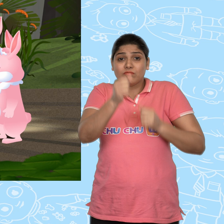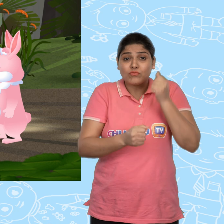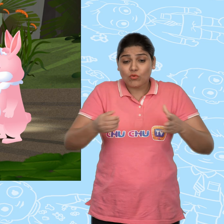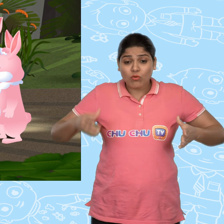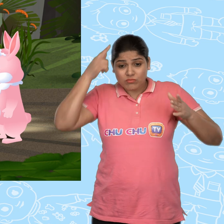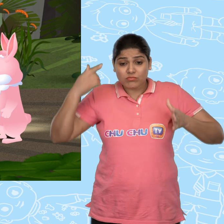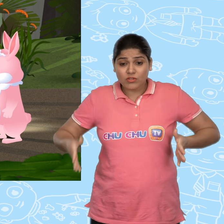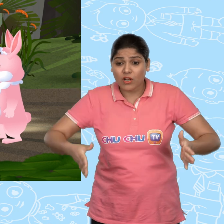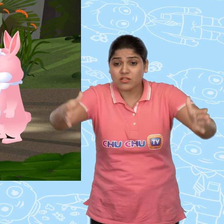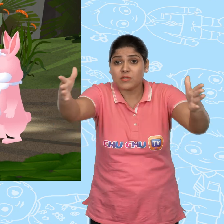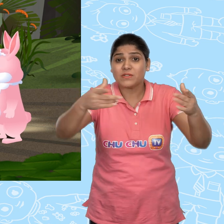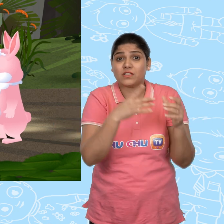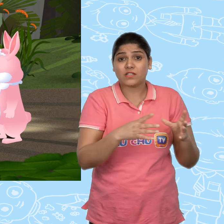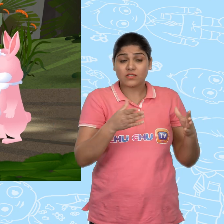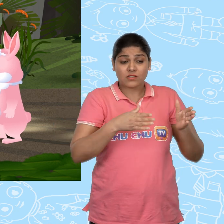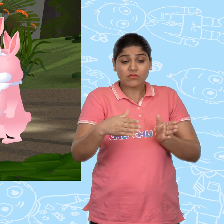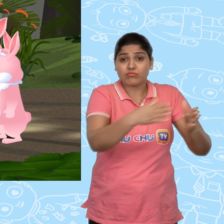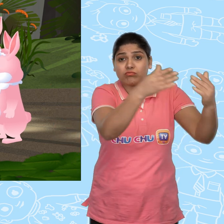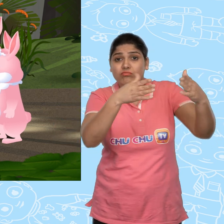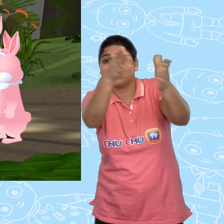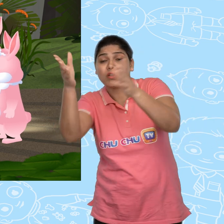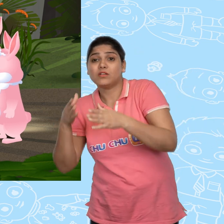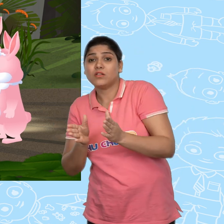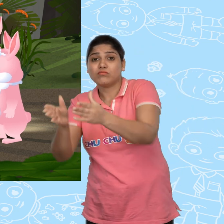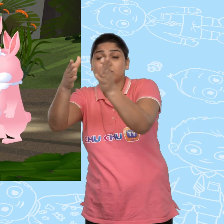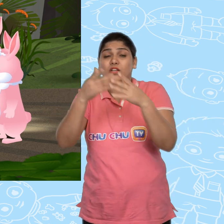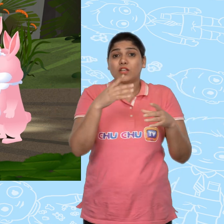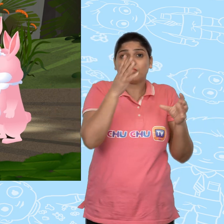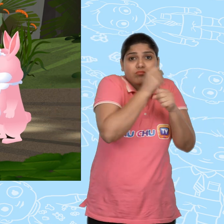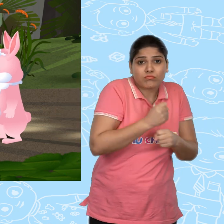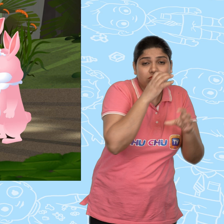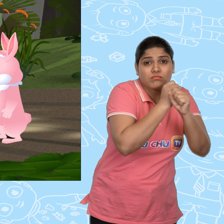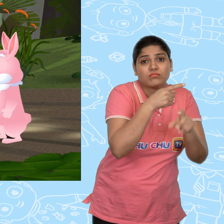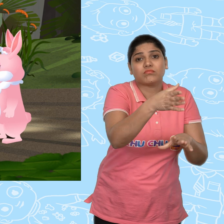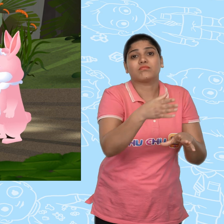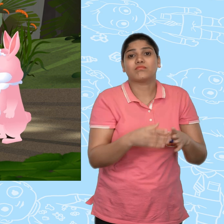वो दौड़ के रास्ते के बीच बीच मे छिप जायें और हाथी के आगे दौड़ने लग जायें